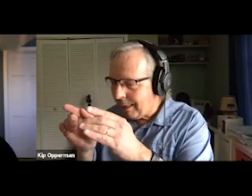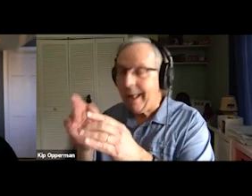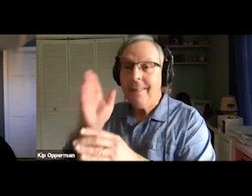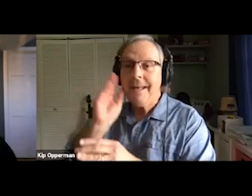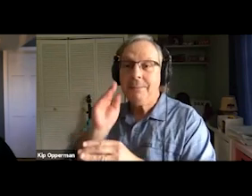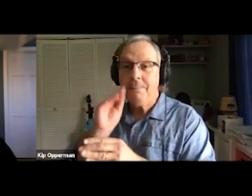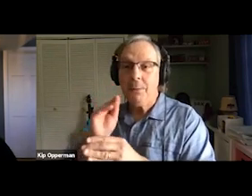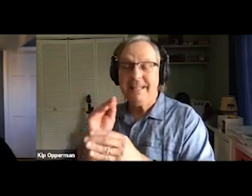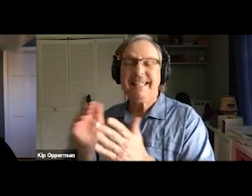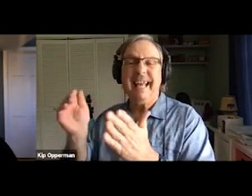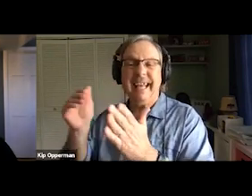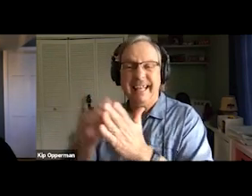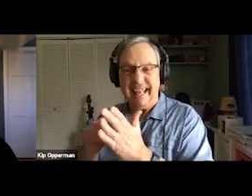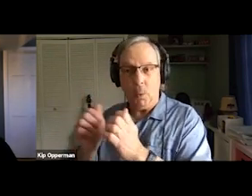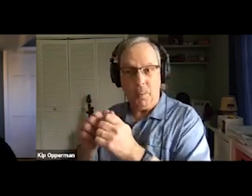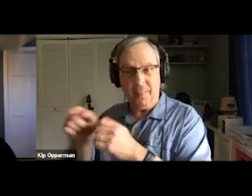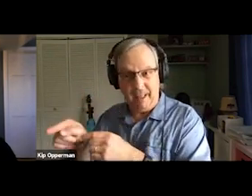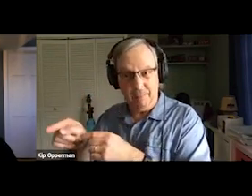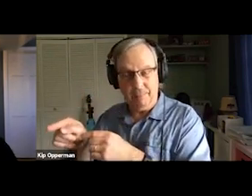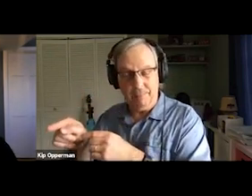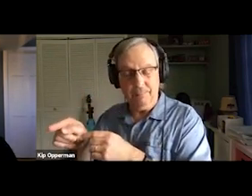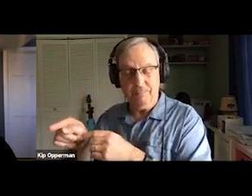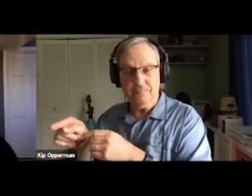y con ellos volver a experimentar los eventos traumáticos,